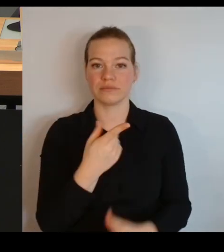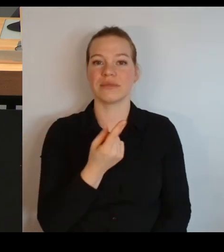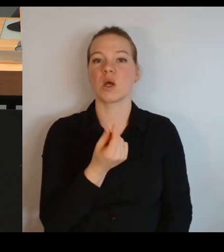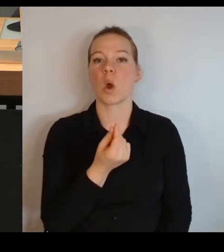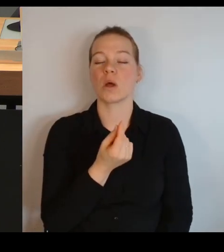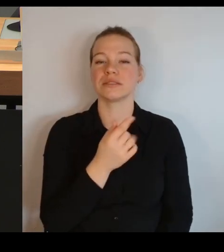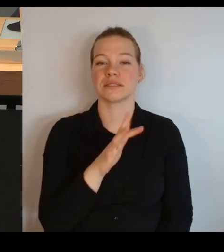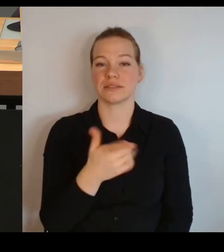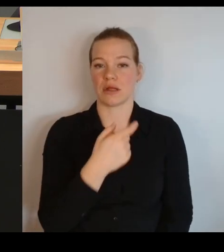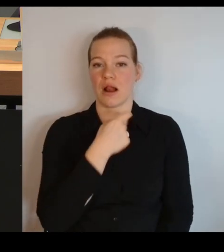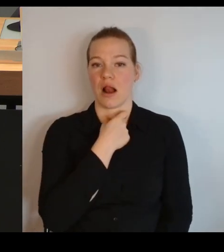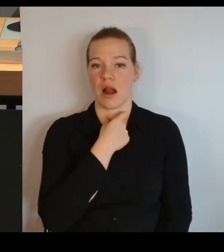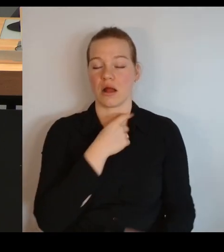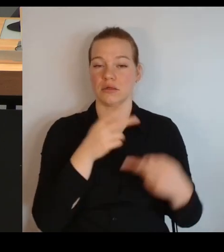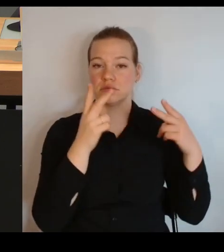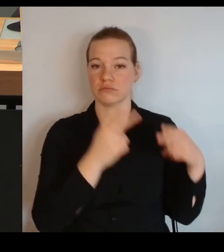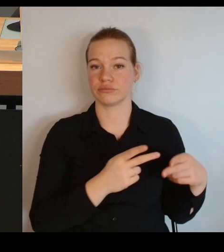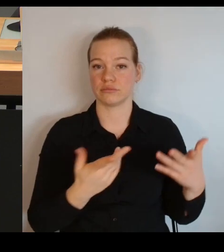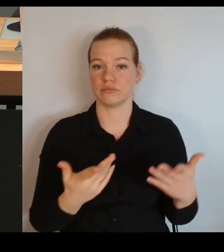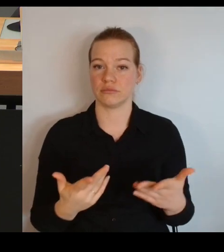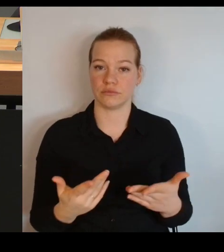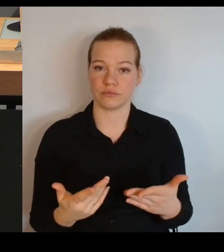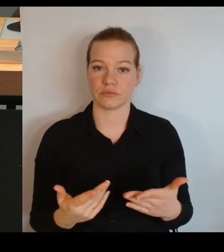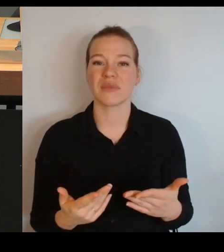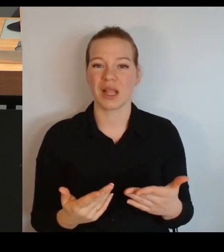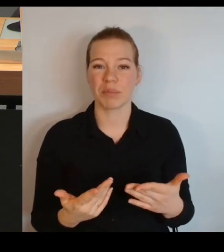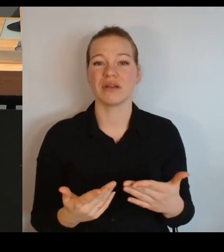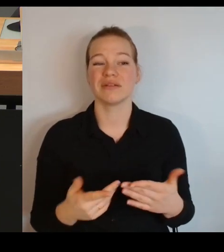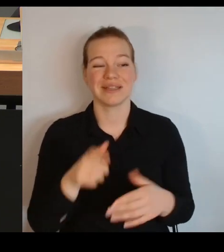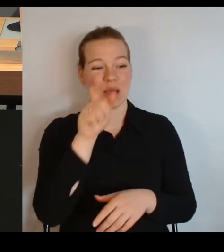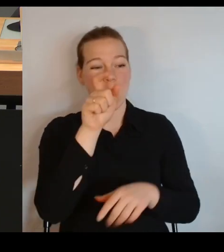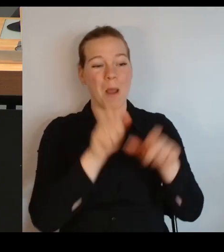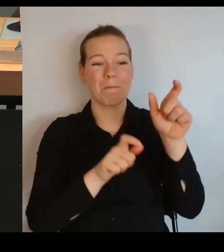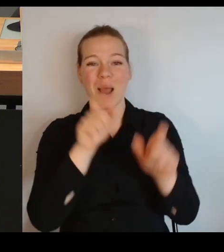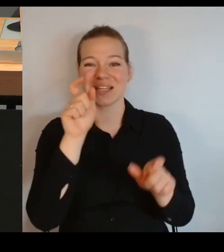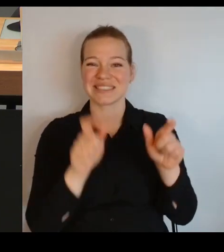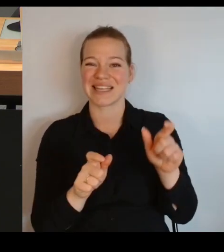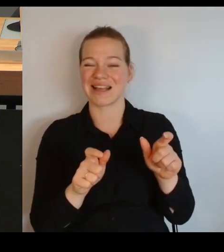damit in das wirtschaftliche Risiko. Ein Risiko, das sich so nebenbei